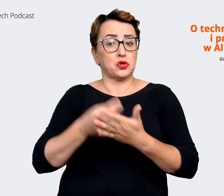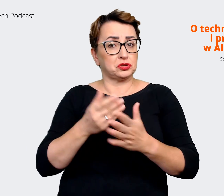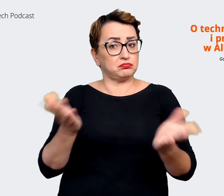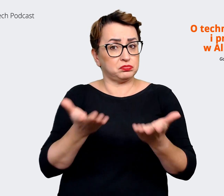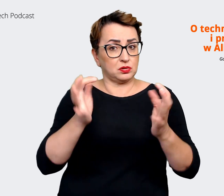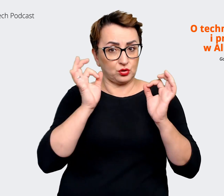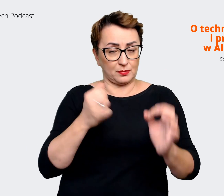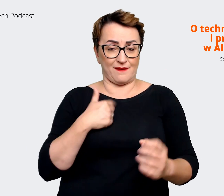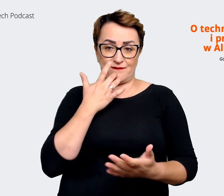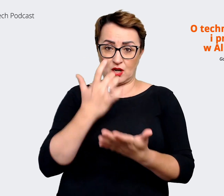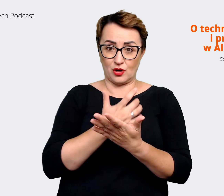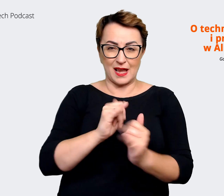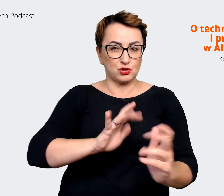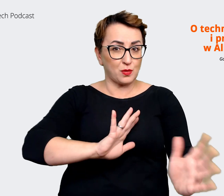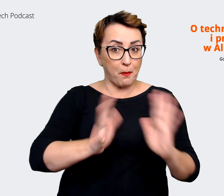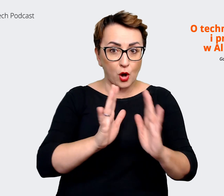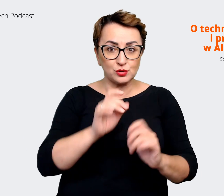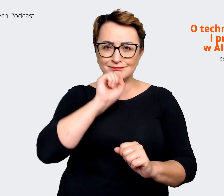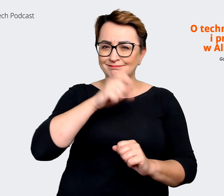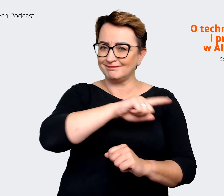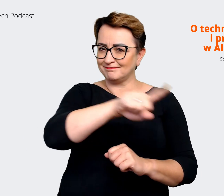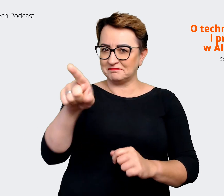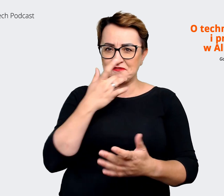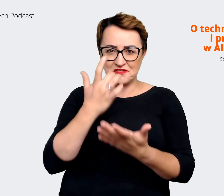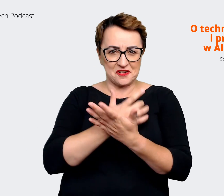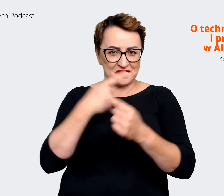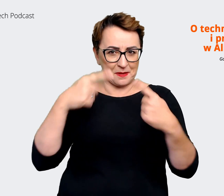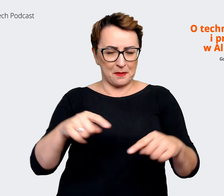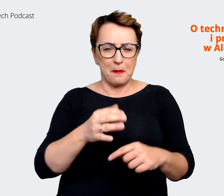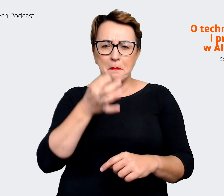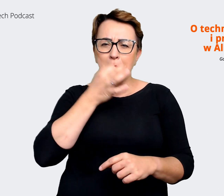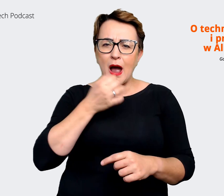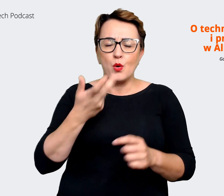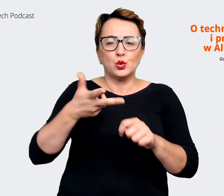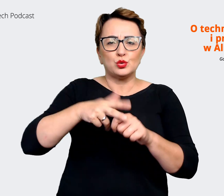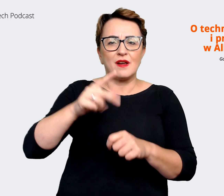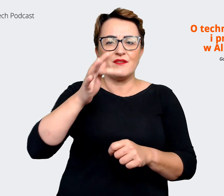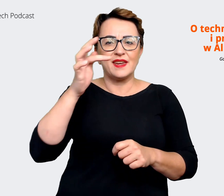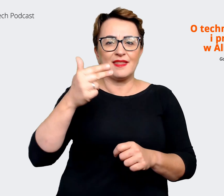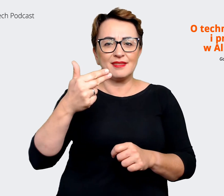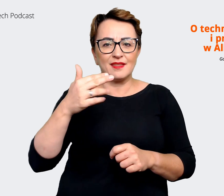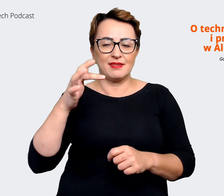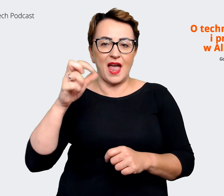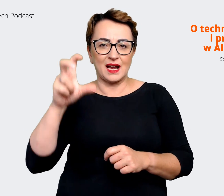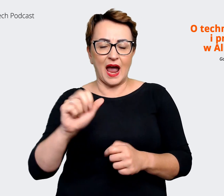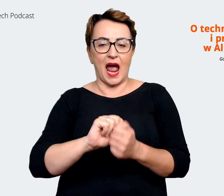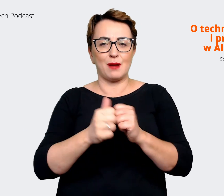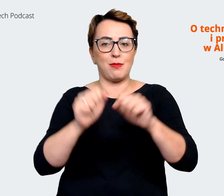którego nikt wcześniej nie wykorzystywał. Mało który fintech, mało który bank działa 24/7. Nie